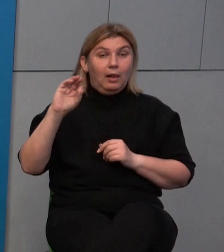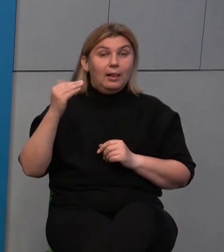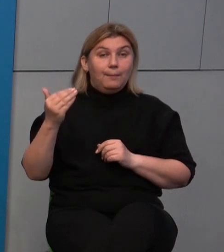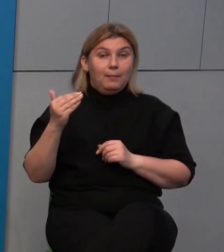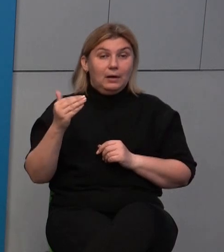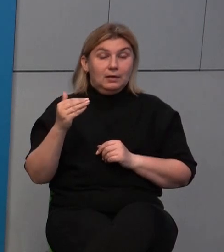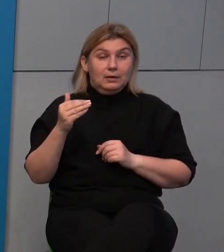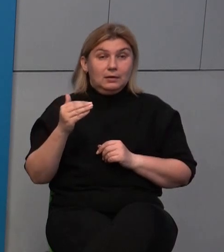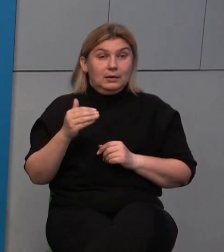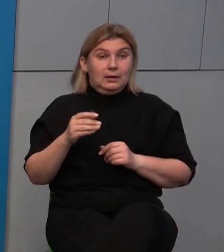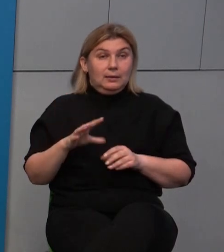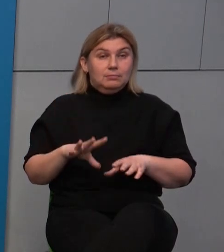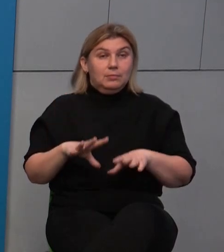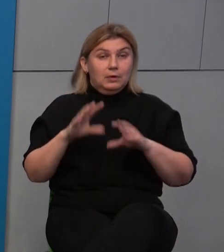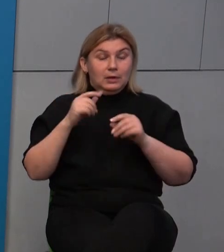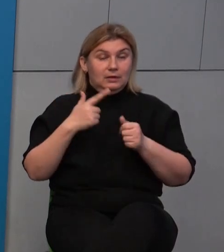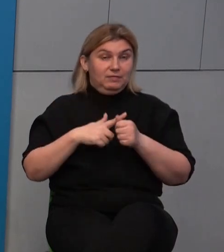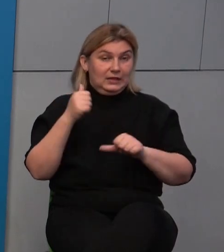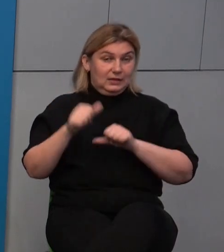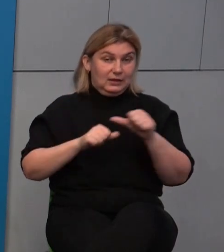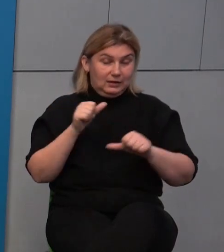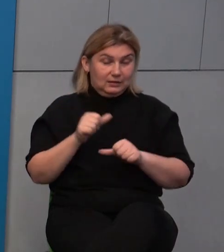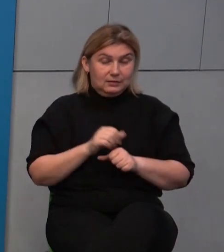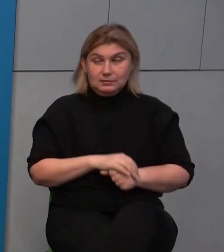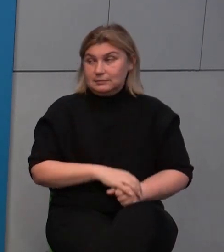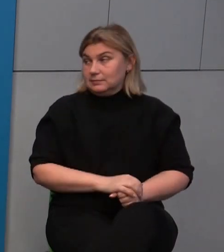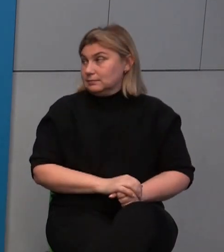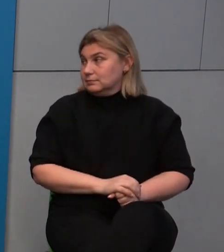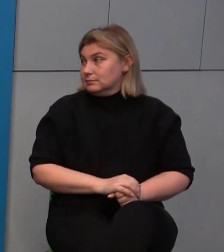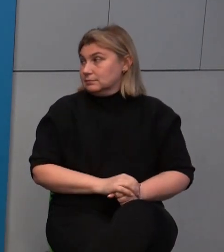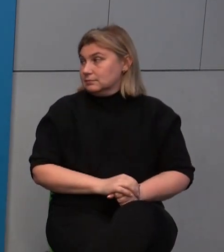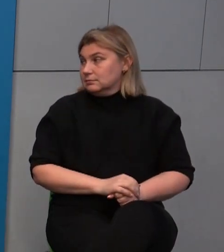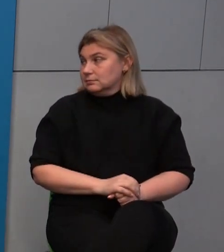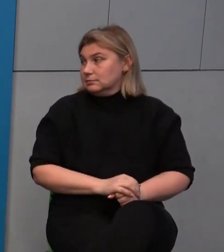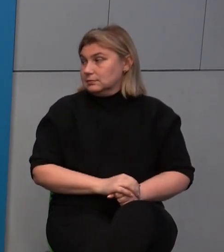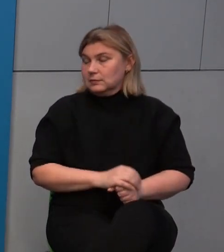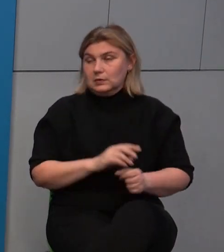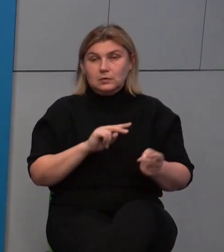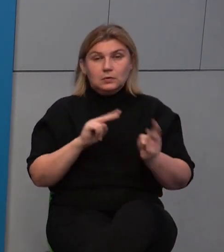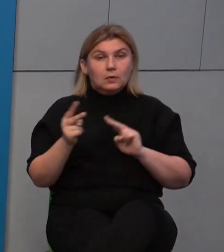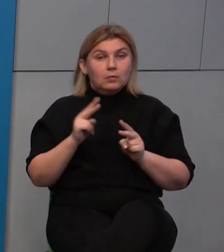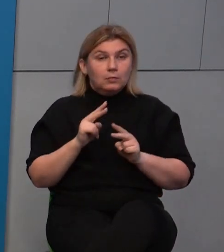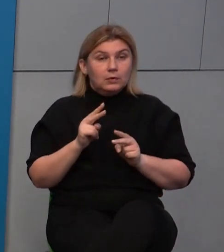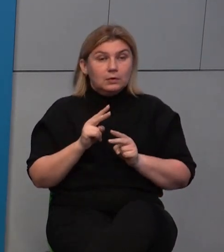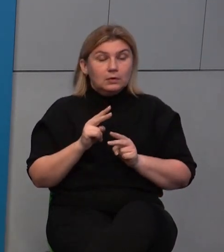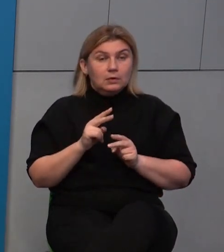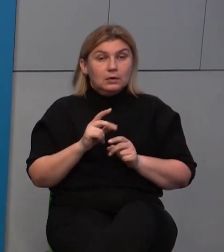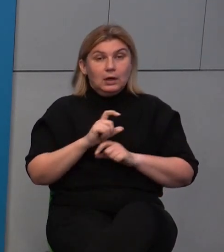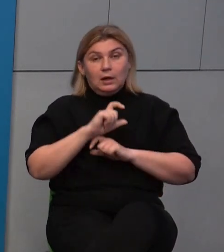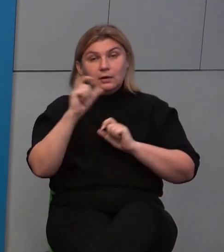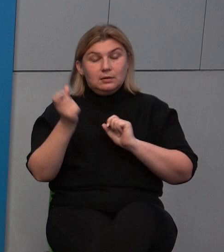przez pierwsze chyba 20 lat tłumaczono go w całym bloku wschodnim